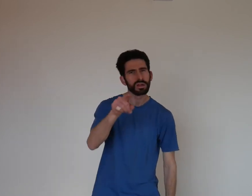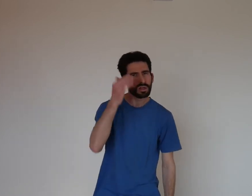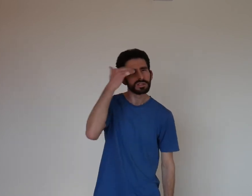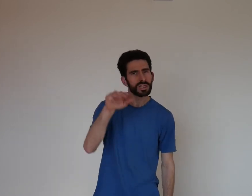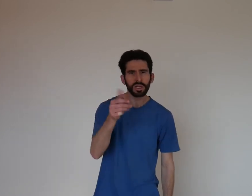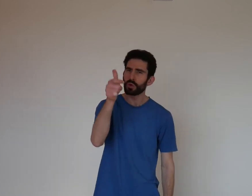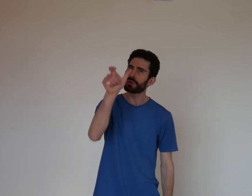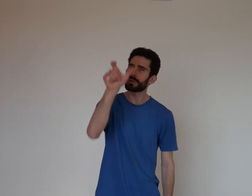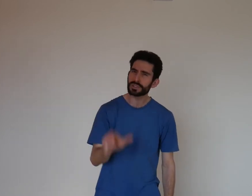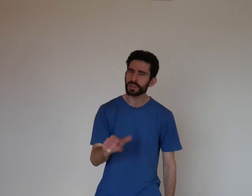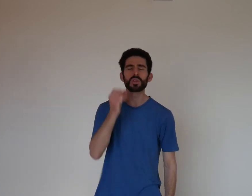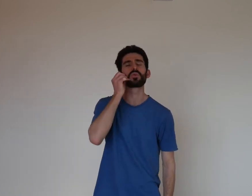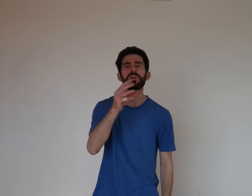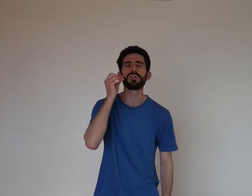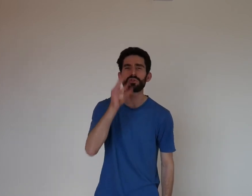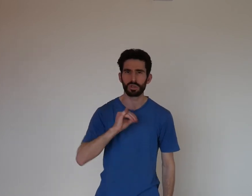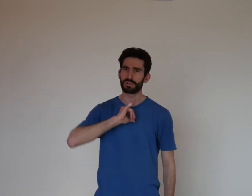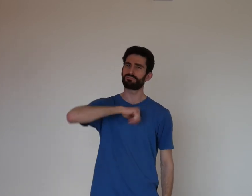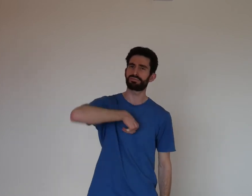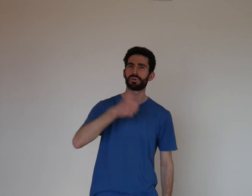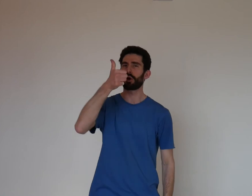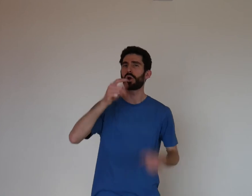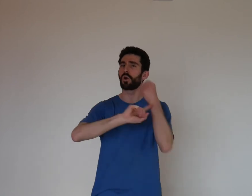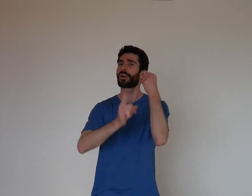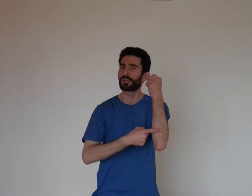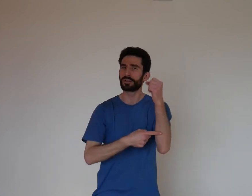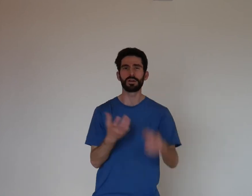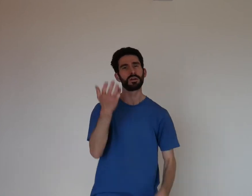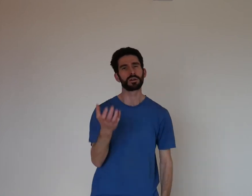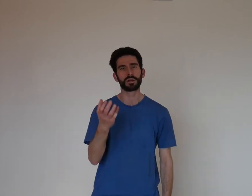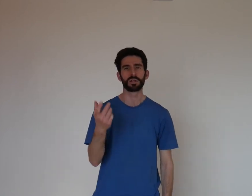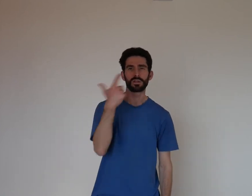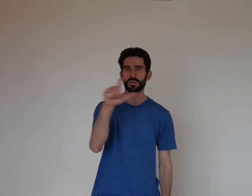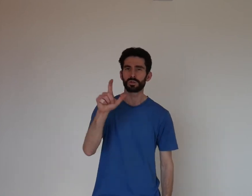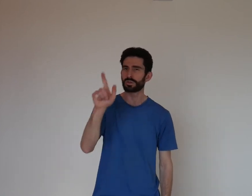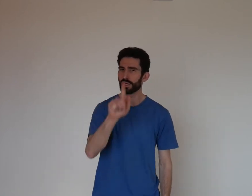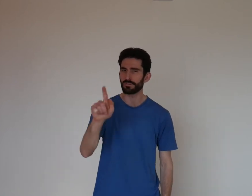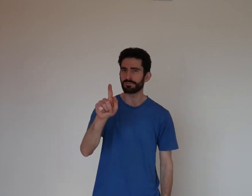Tu savais qu'une personne produit tous les jours 1 litre d'urine et 200 grammes de fèces ?